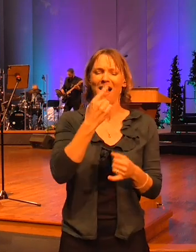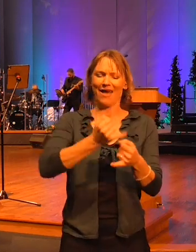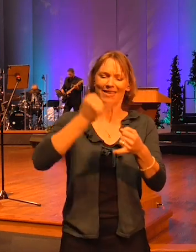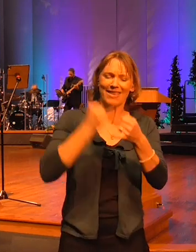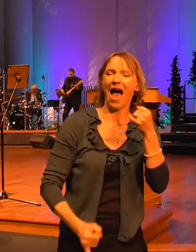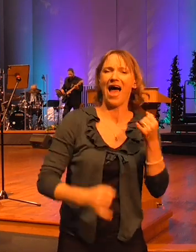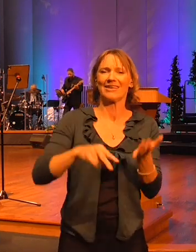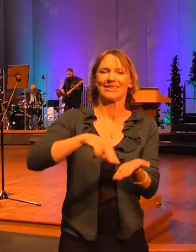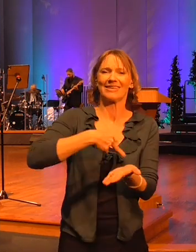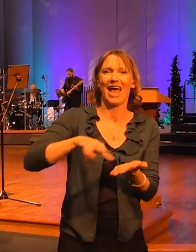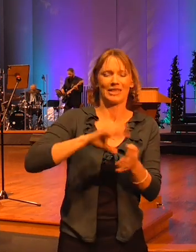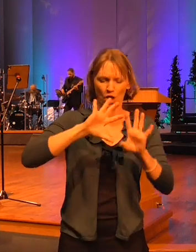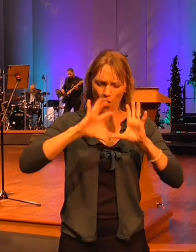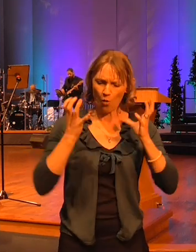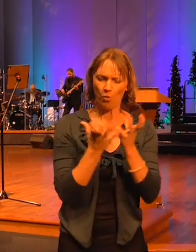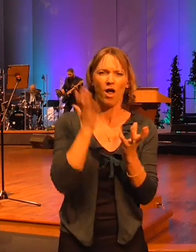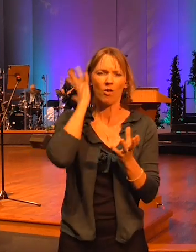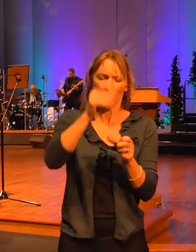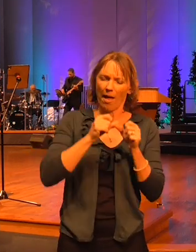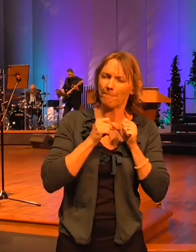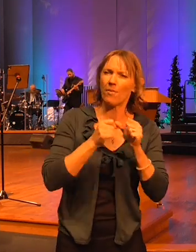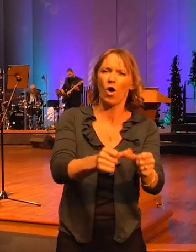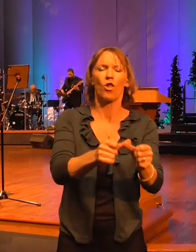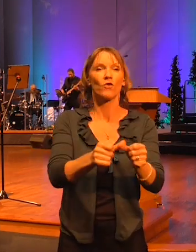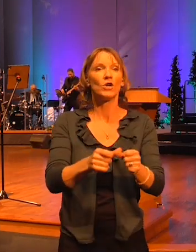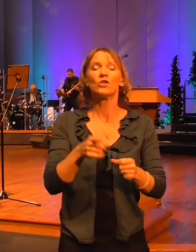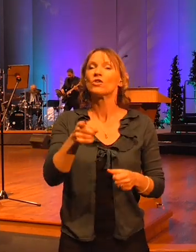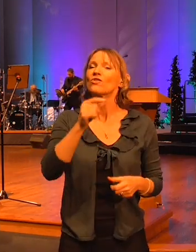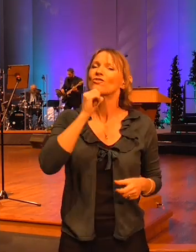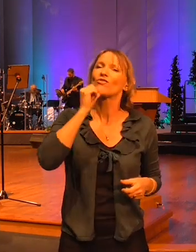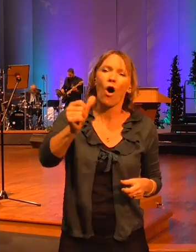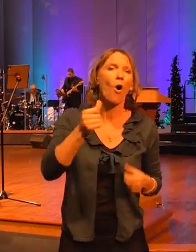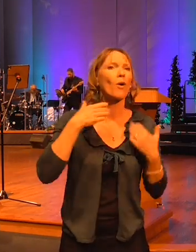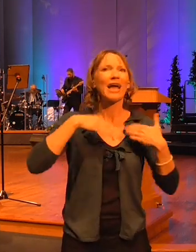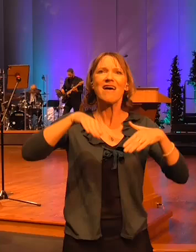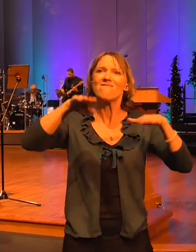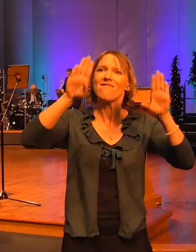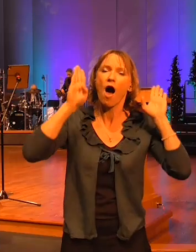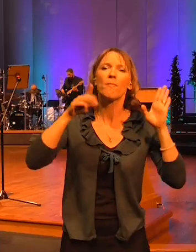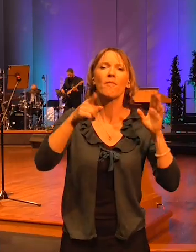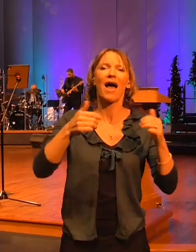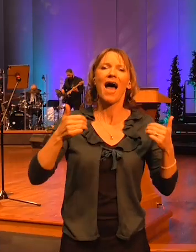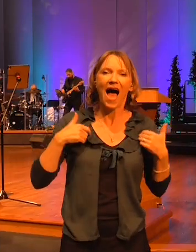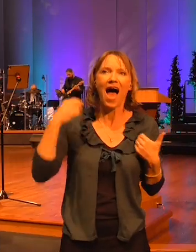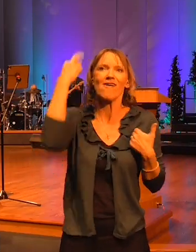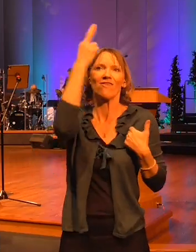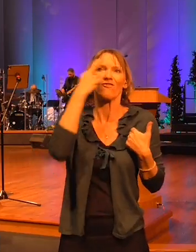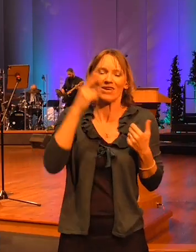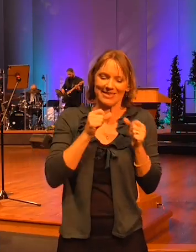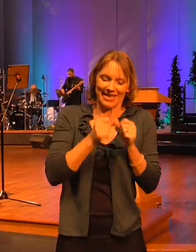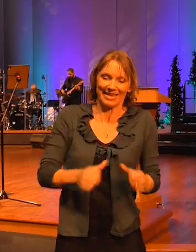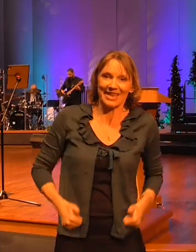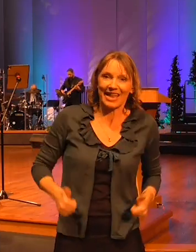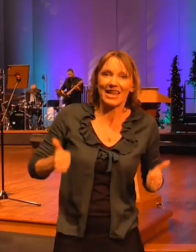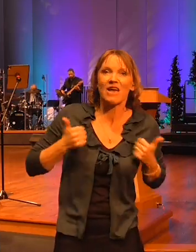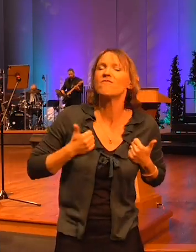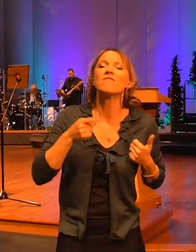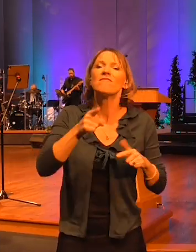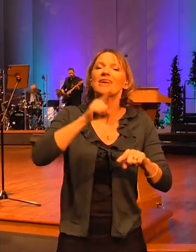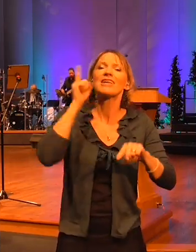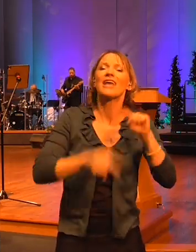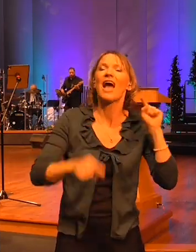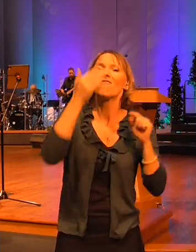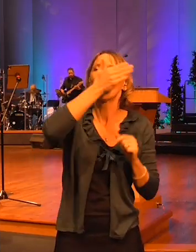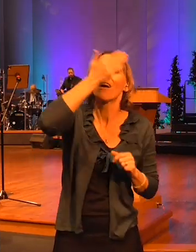a salir adelante, no te rindas, tienes una razón para vivir, no lo olvides, solo obtenemos lo que queremos